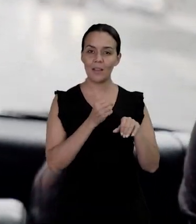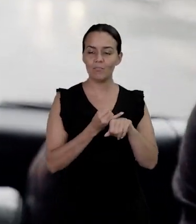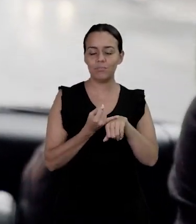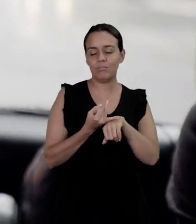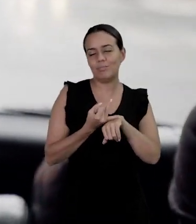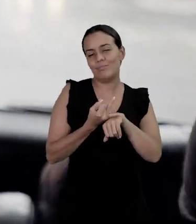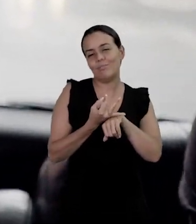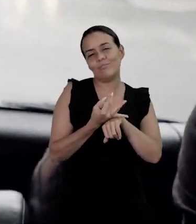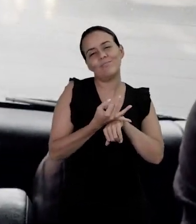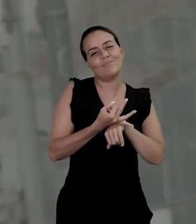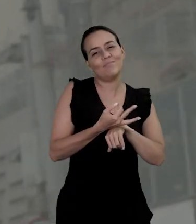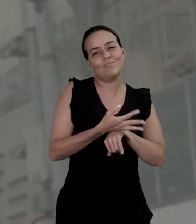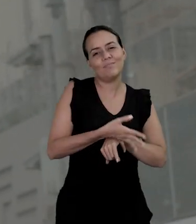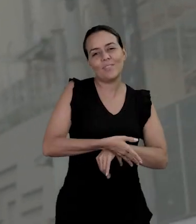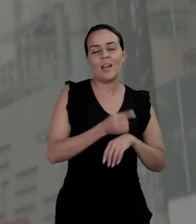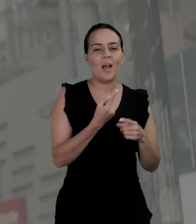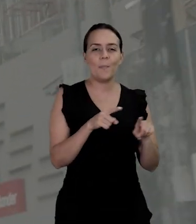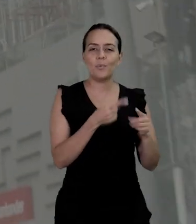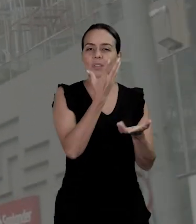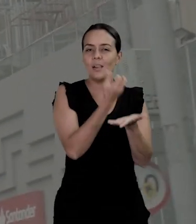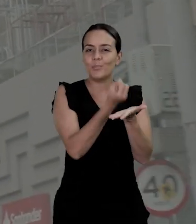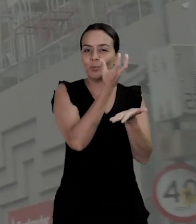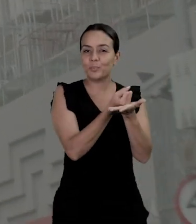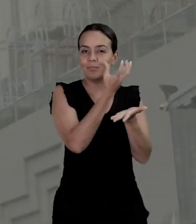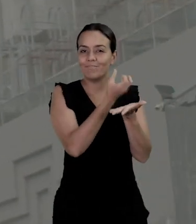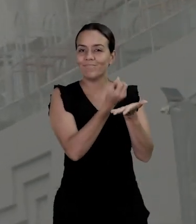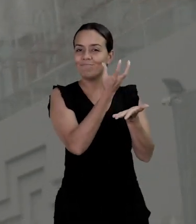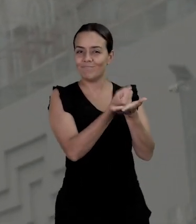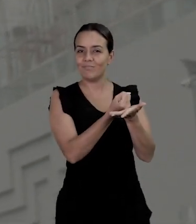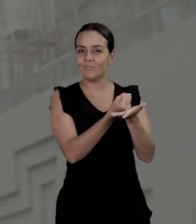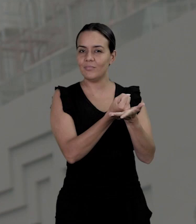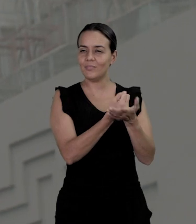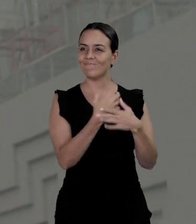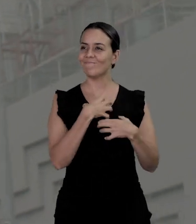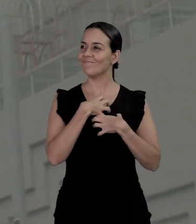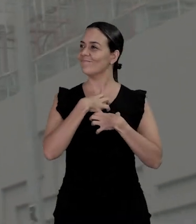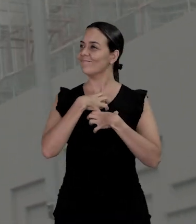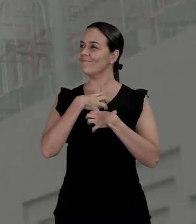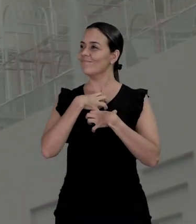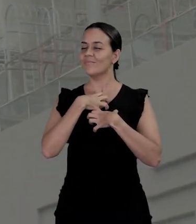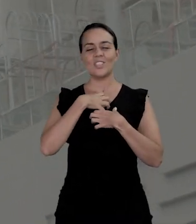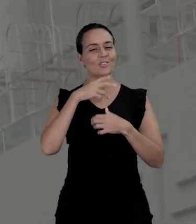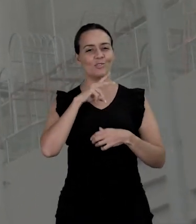você se perdia na madrugada baixando música e a gente tinha uma sensação de que a internet